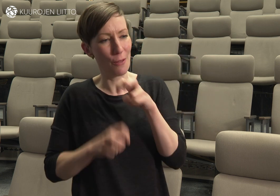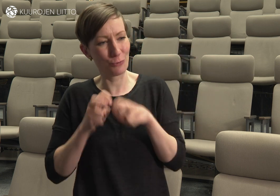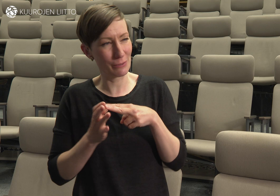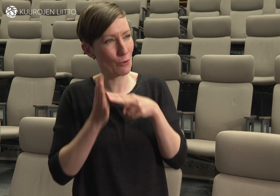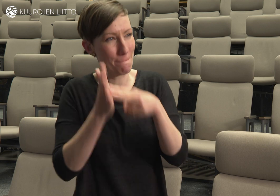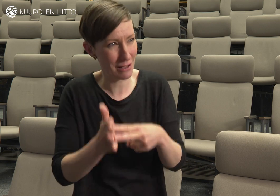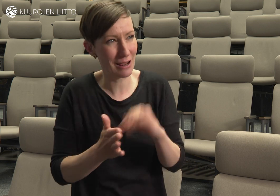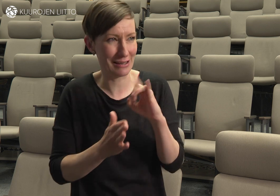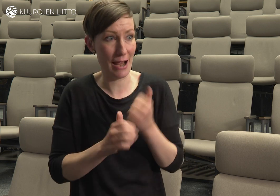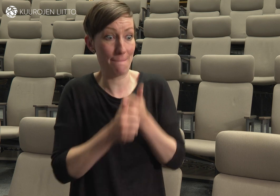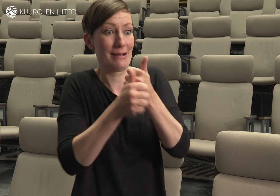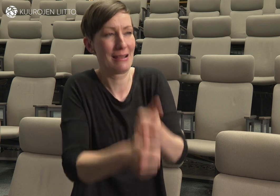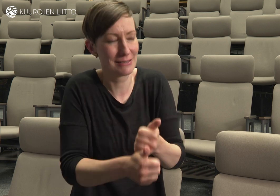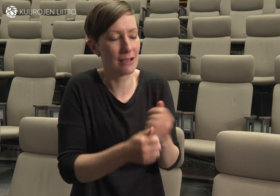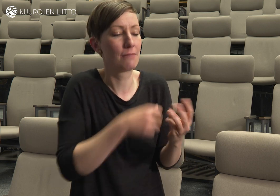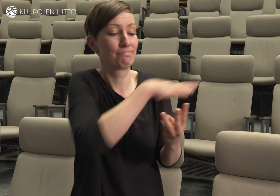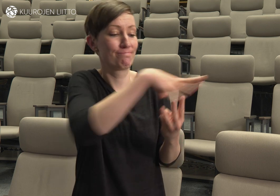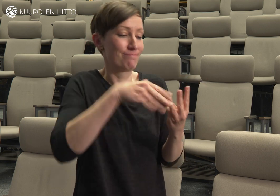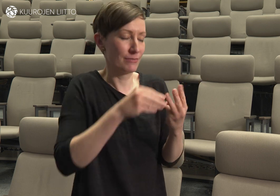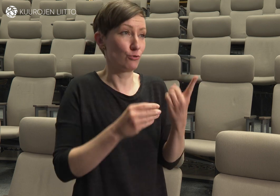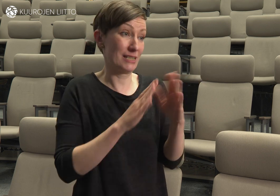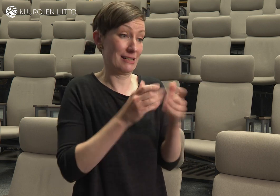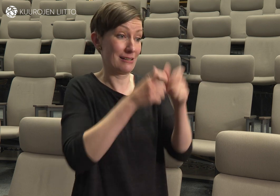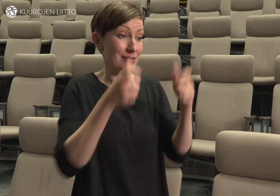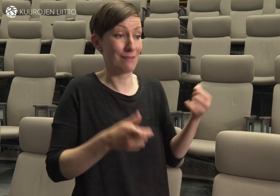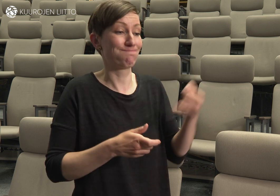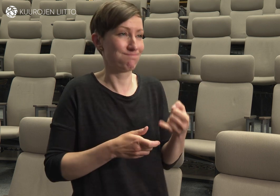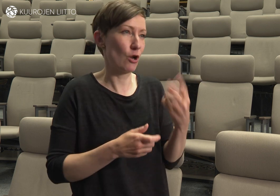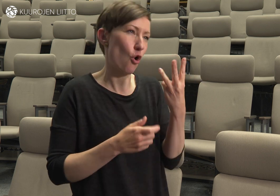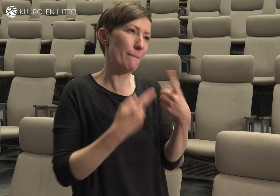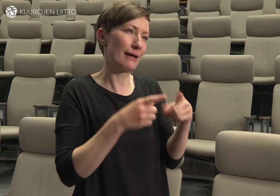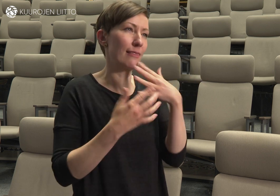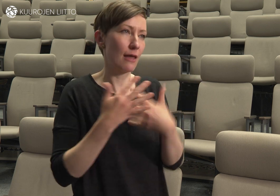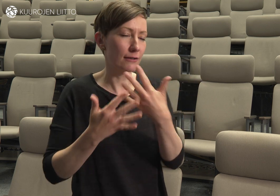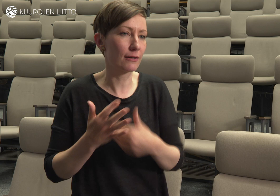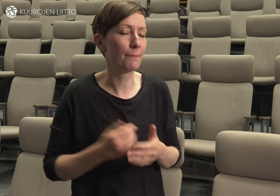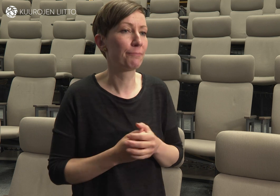ja toinen omaa tutkimusmatkaani Idan maailmaan. Kirja koostuu siis kaikkiaan kolmesta erillisestä tarinasta.